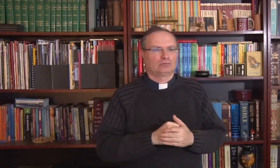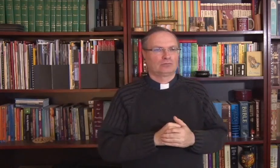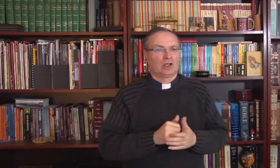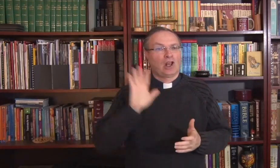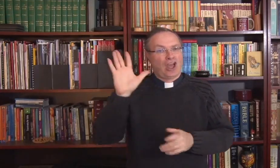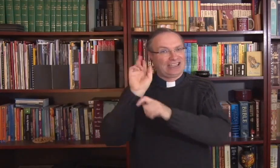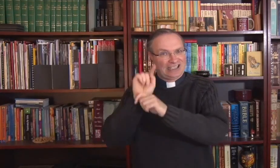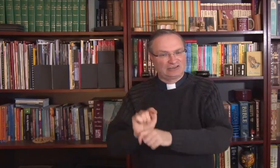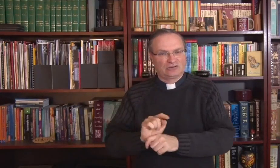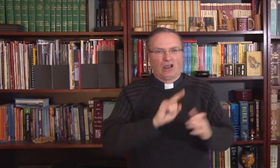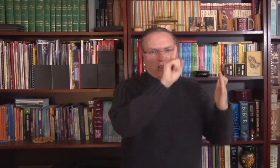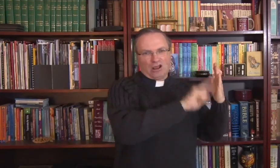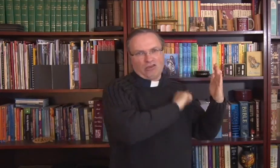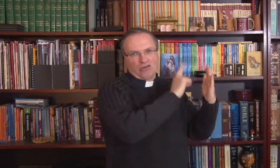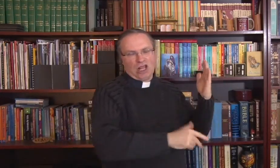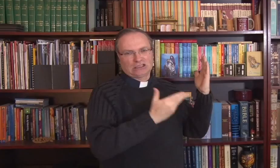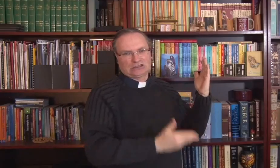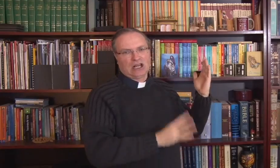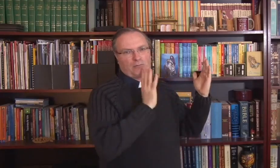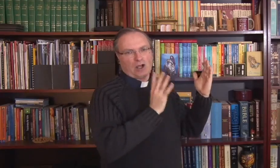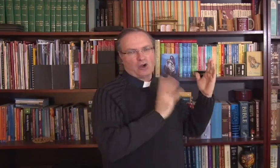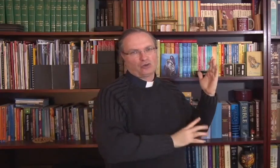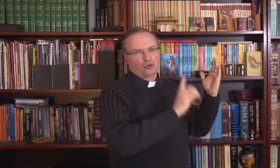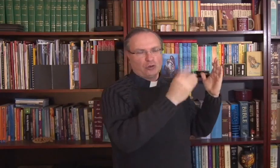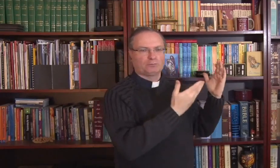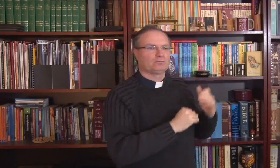Leurs traditions annulent ainsi la parole de Dieu.